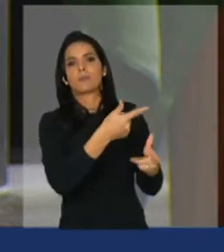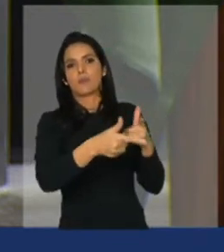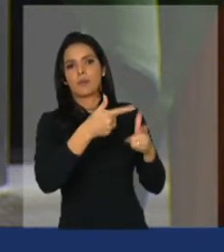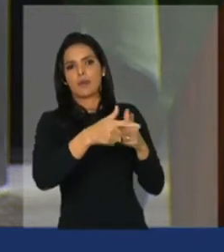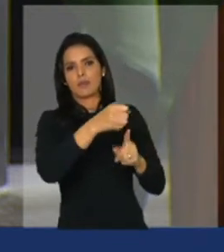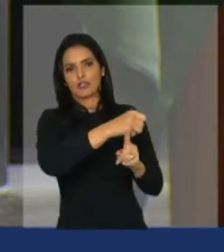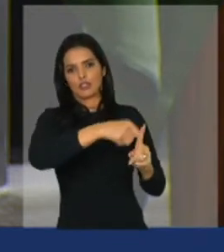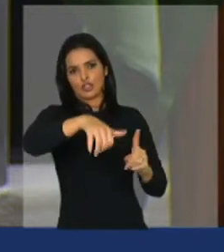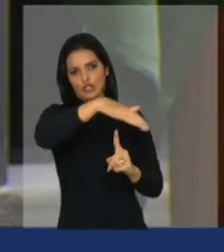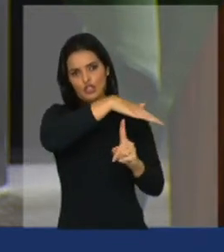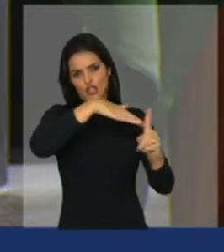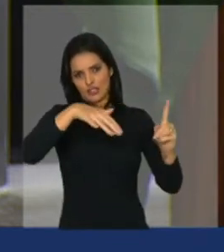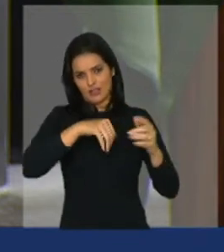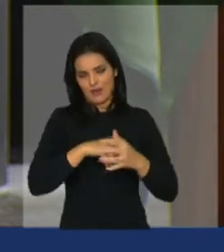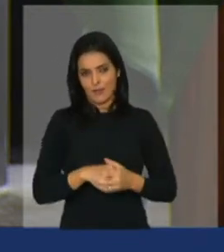DESALENTADOS, MAIS DE 557 MIL PESSOAS JÁ MORRERAM, POR